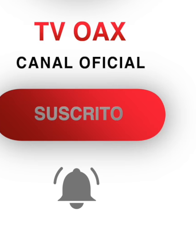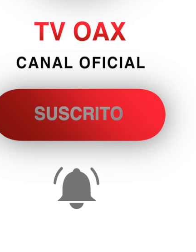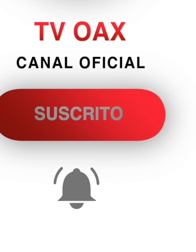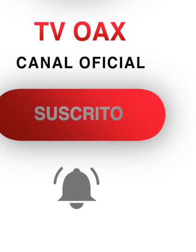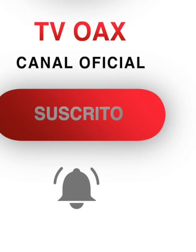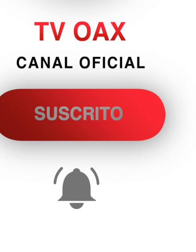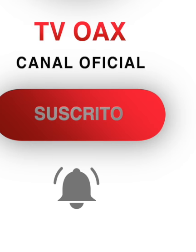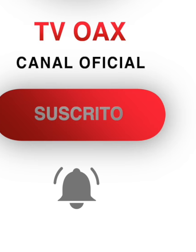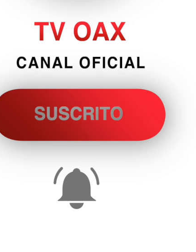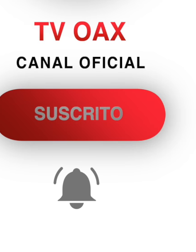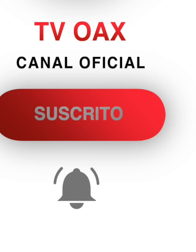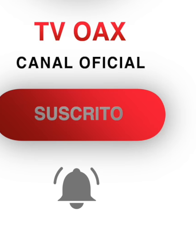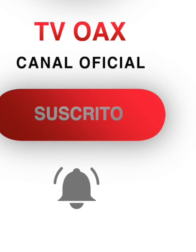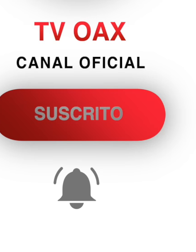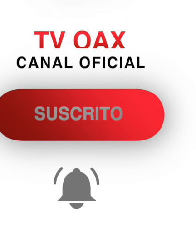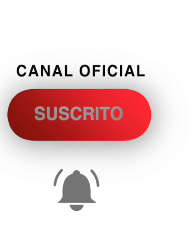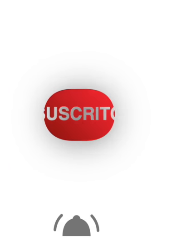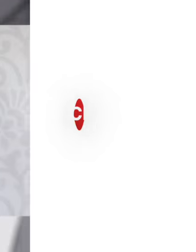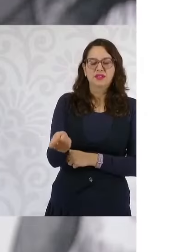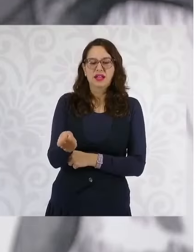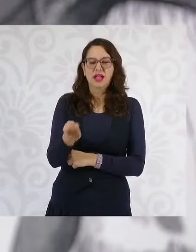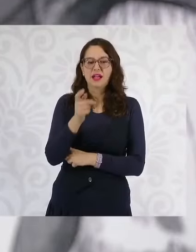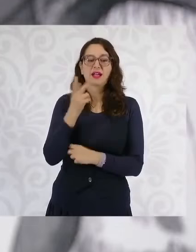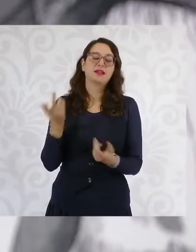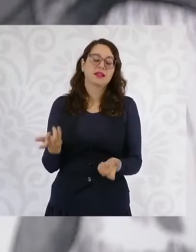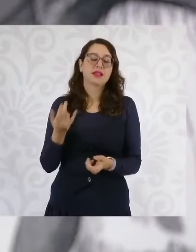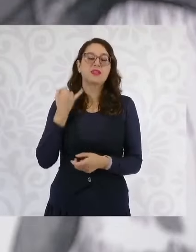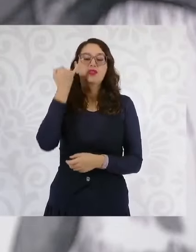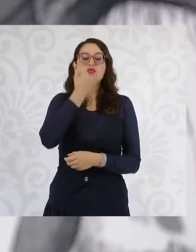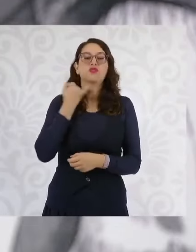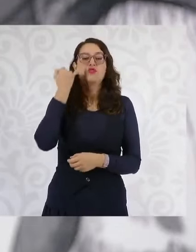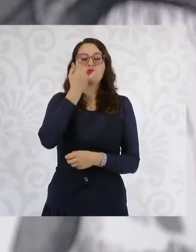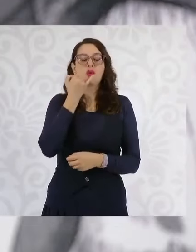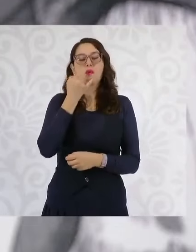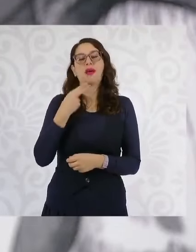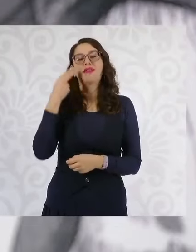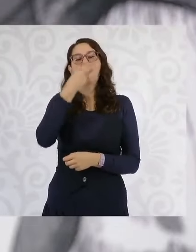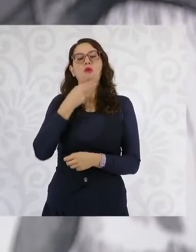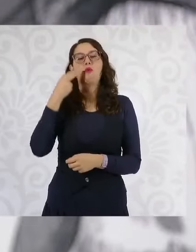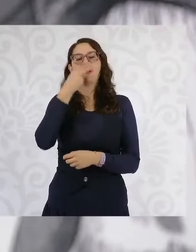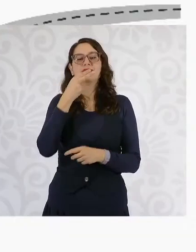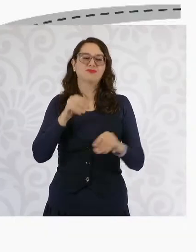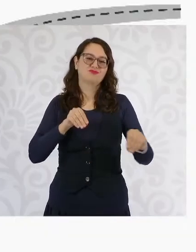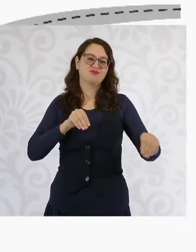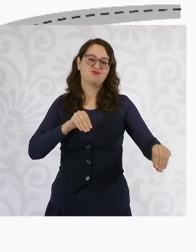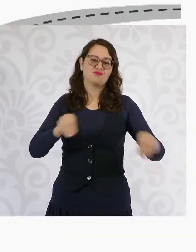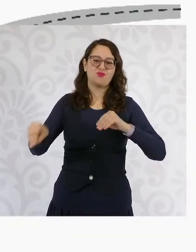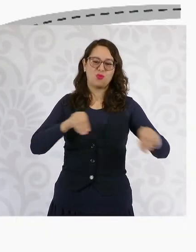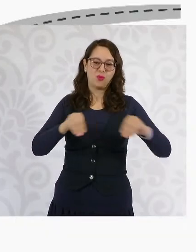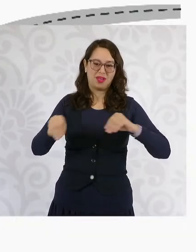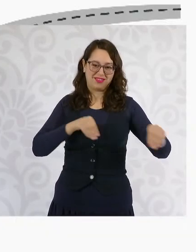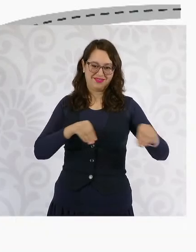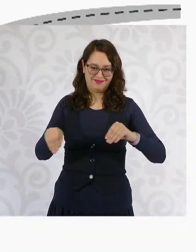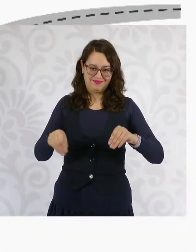Por cierto la palabra olía significa en aguat moverse movimiento Este paso constituye un hecho